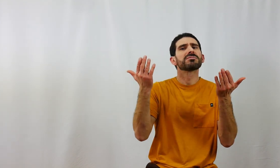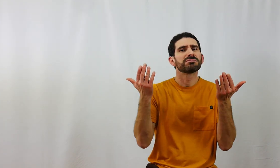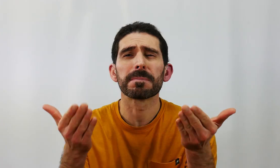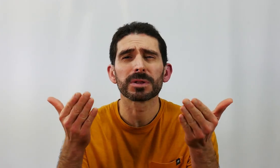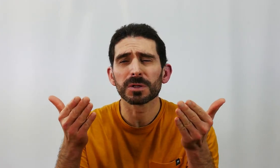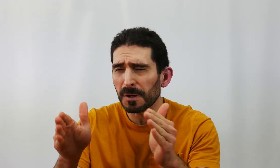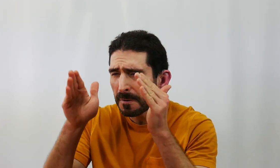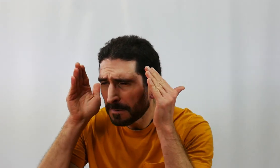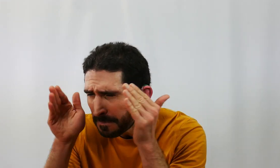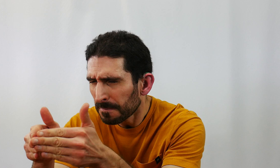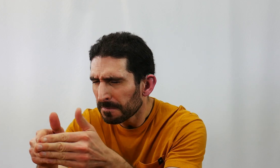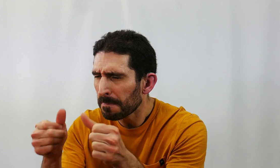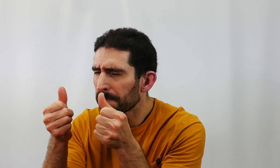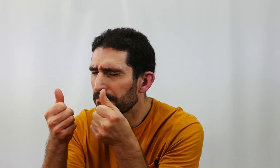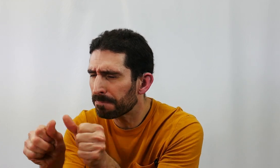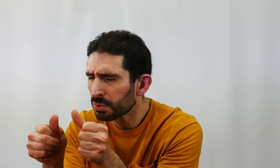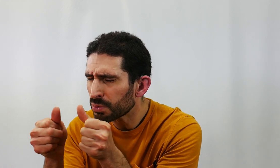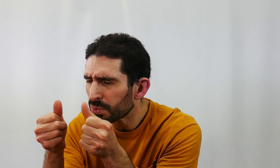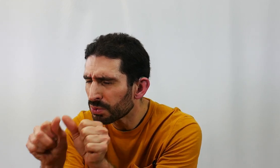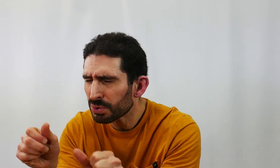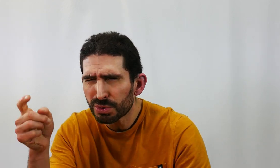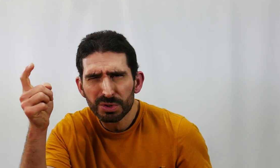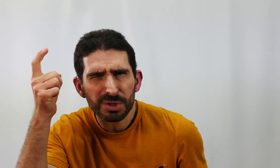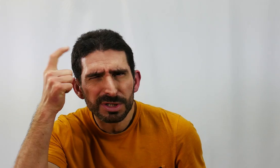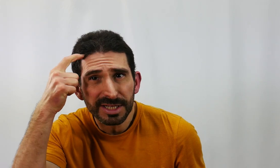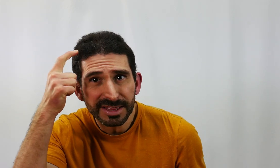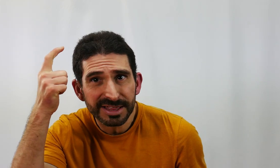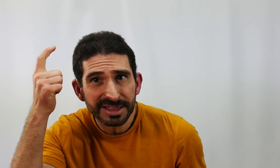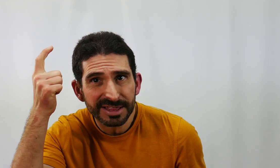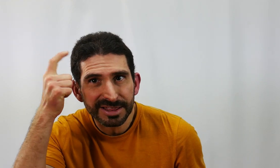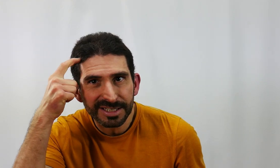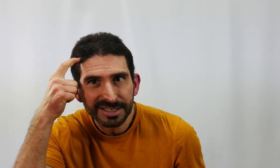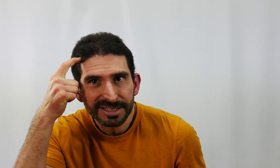Maintenant, focalisons nous sur les poux de tête.